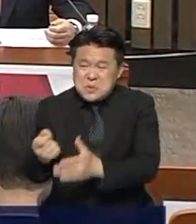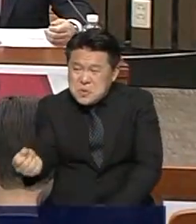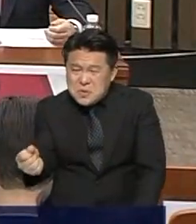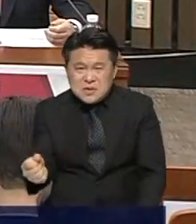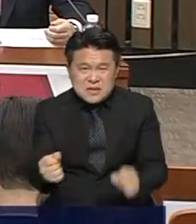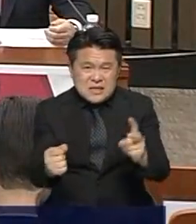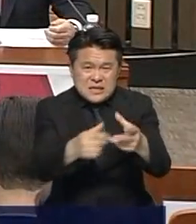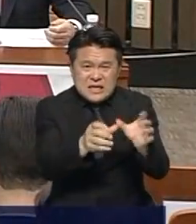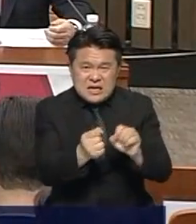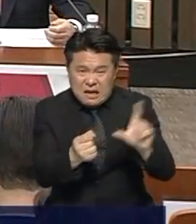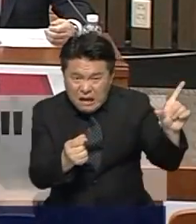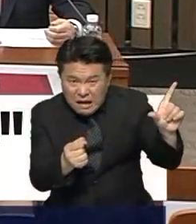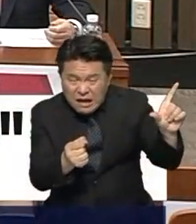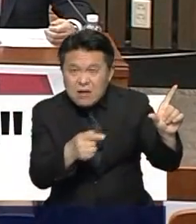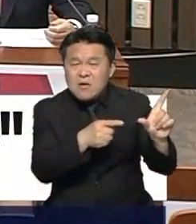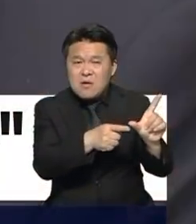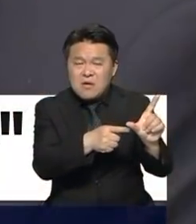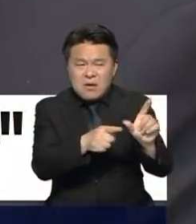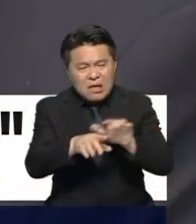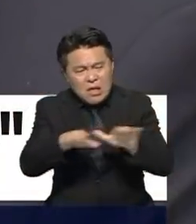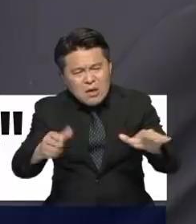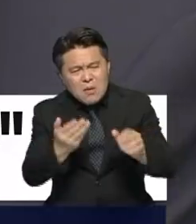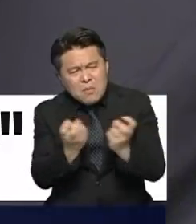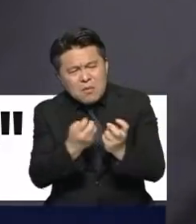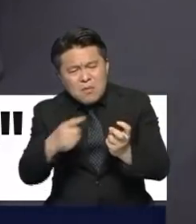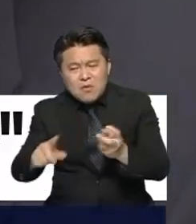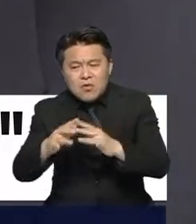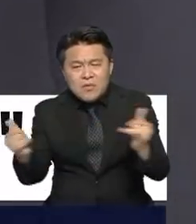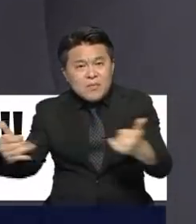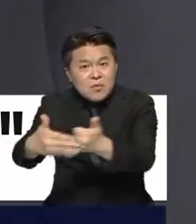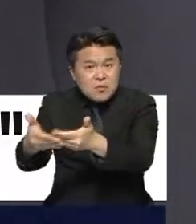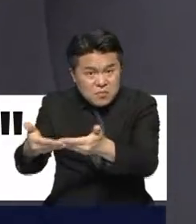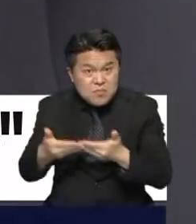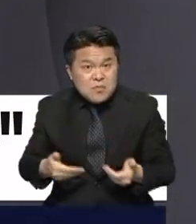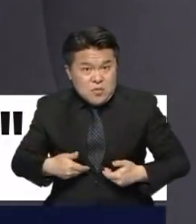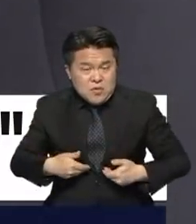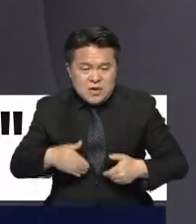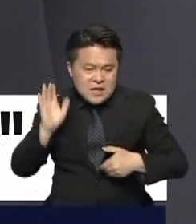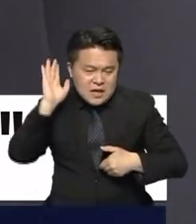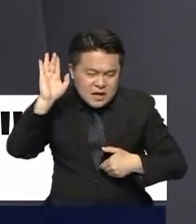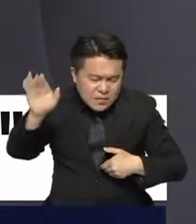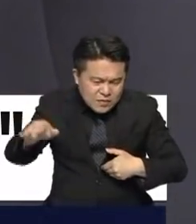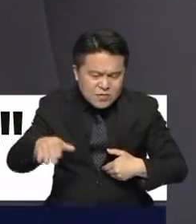정책 현안들에 대해 국민들을 설득할 수 있도록 논리를 개발하는 데 노력하겠다고 약속했습니다.